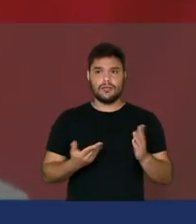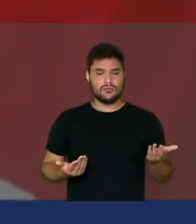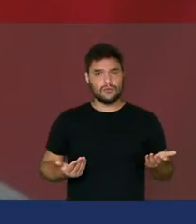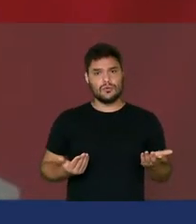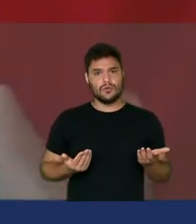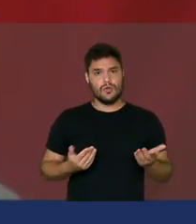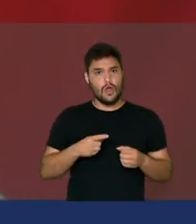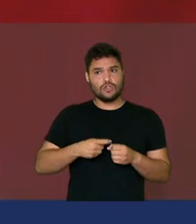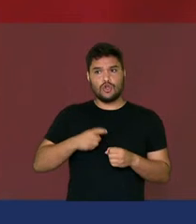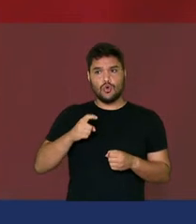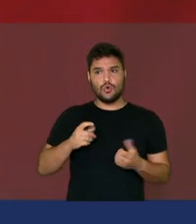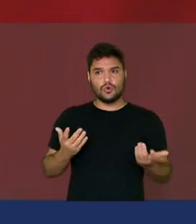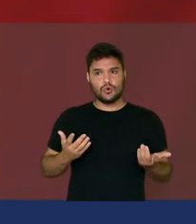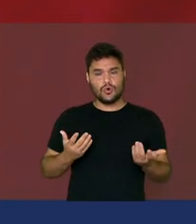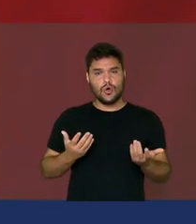MIL POR CENTO DE AUMENTO NA LUCRATIVIDADE. DE ONDE SAI